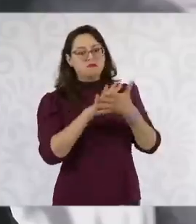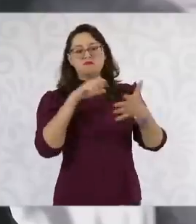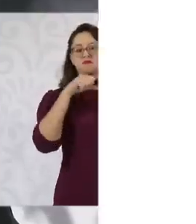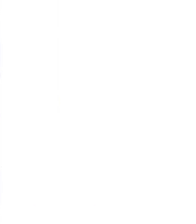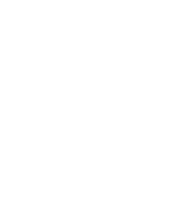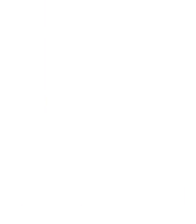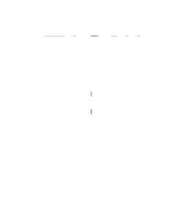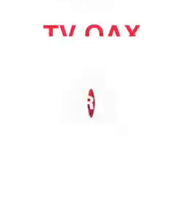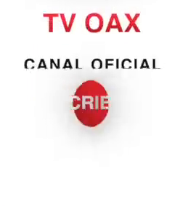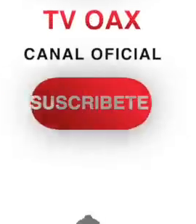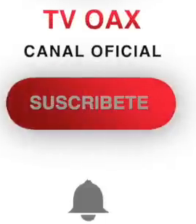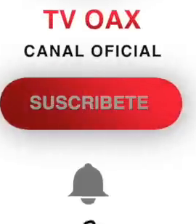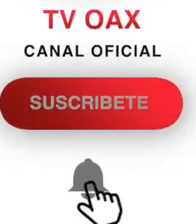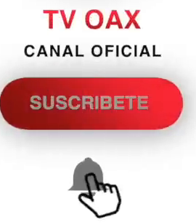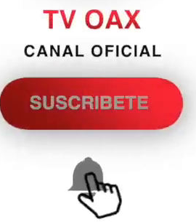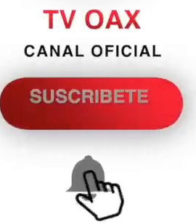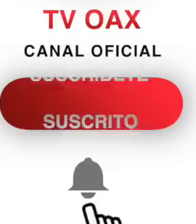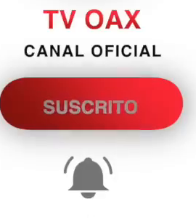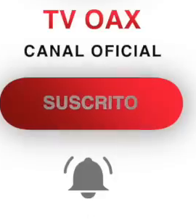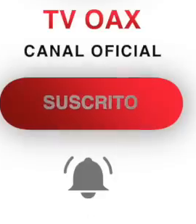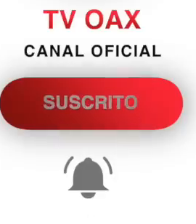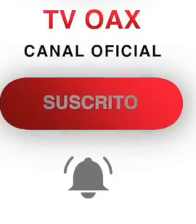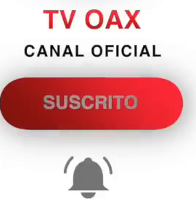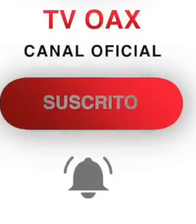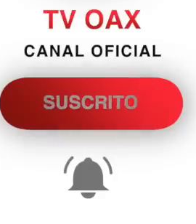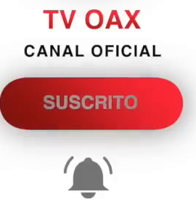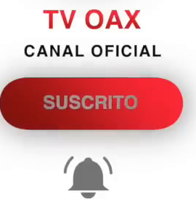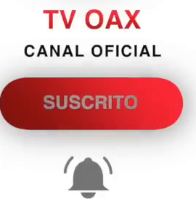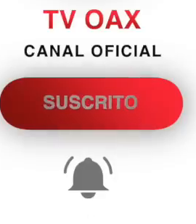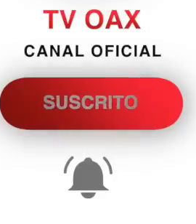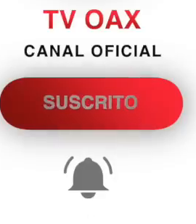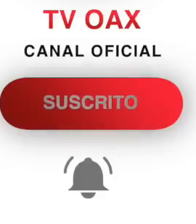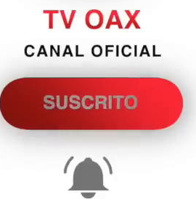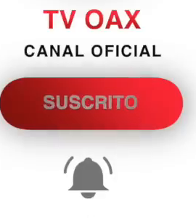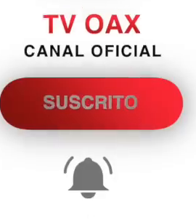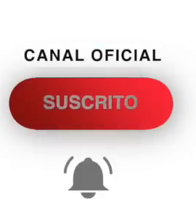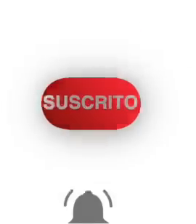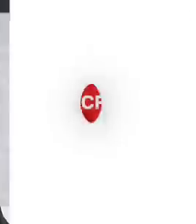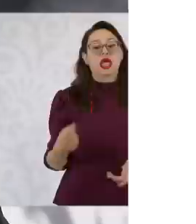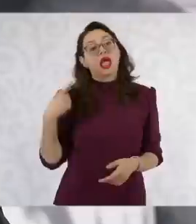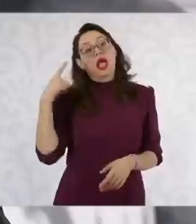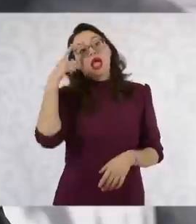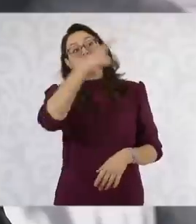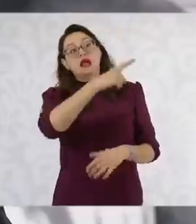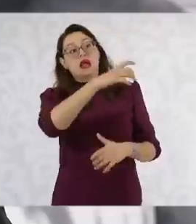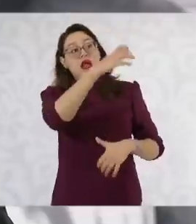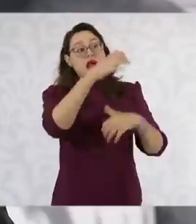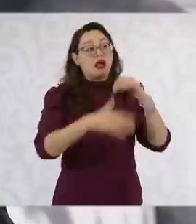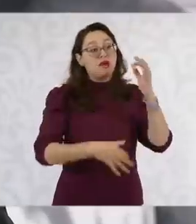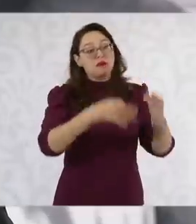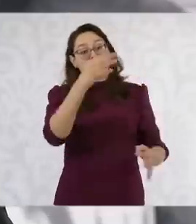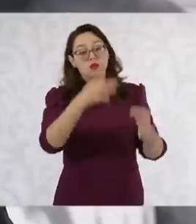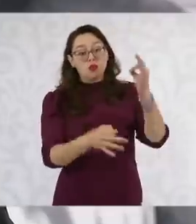la autoridad norteamericana y responderán cuando cuando ellos consideren que de acuerdo con sus